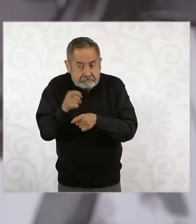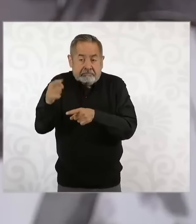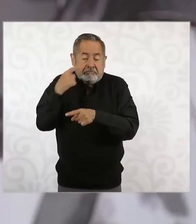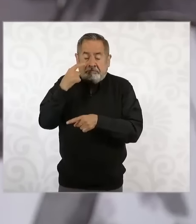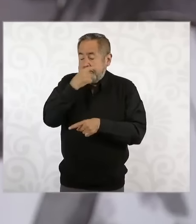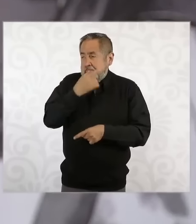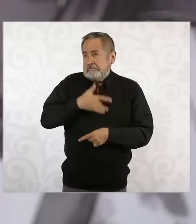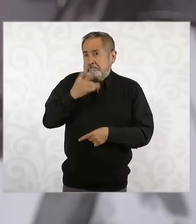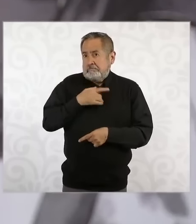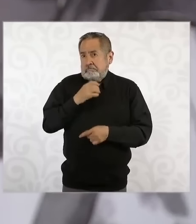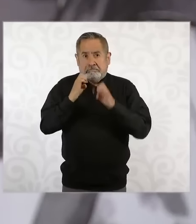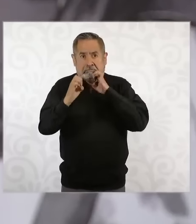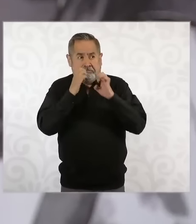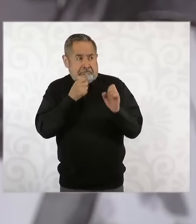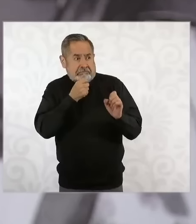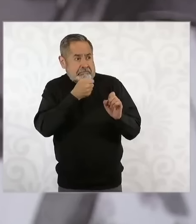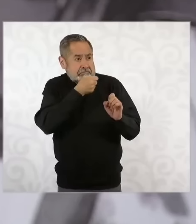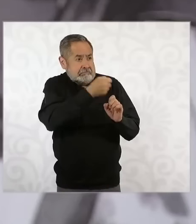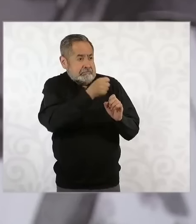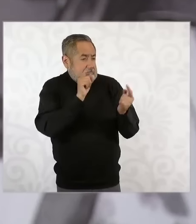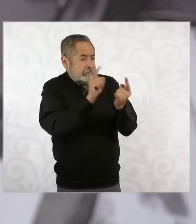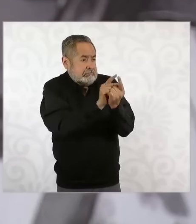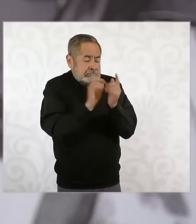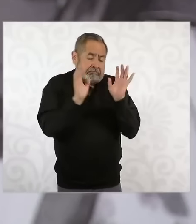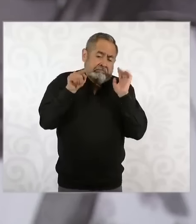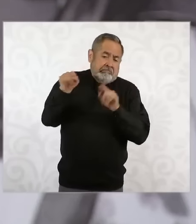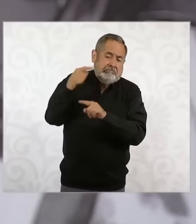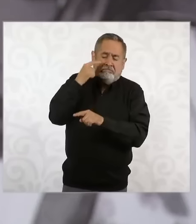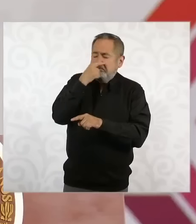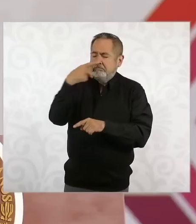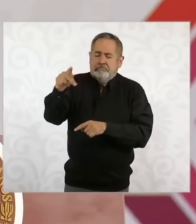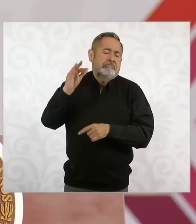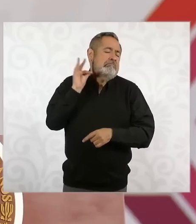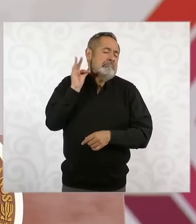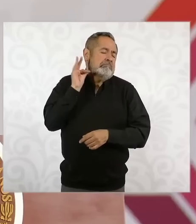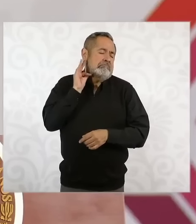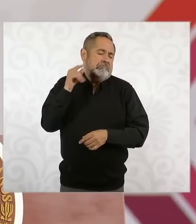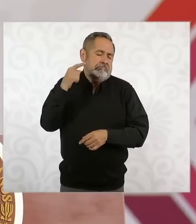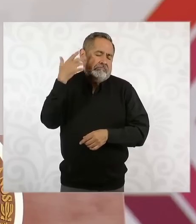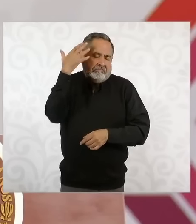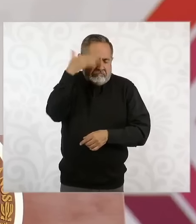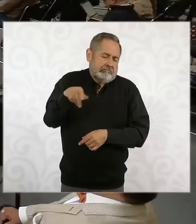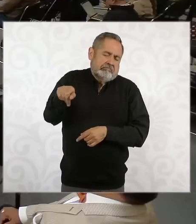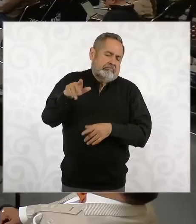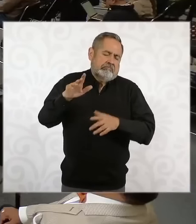una entrevista, pues lo establecerá, pero son ellos quienes tienen que determinar. También,